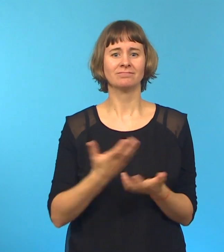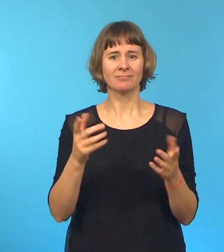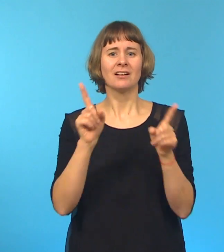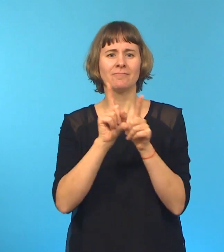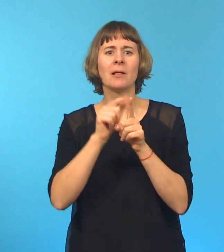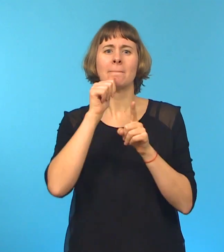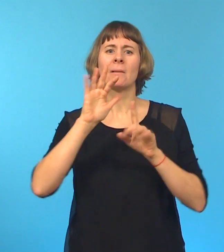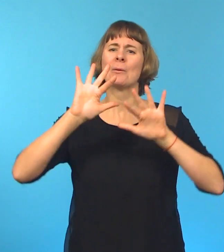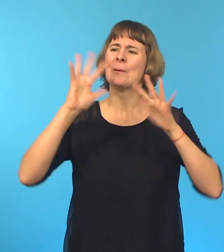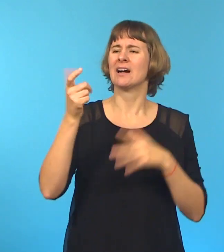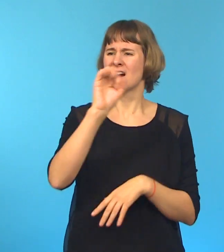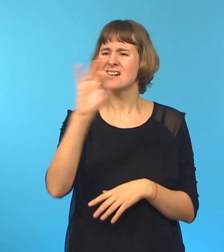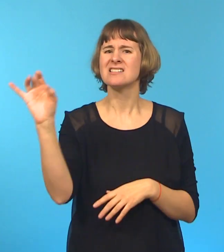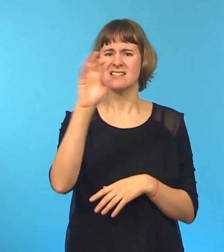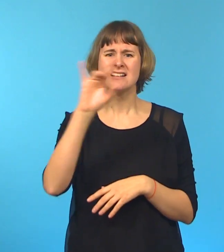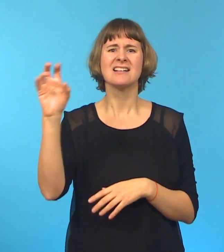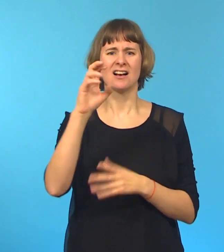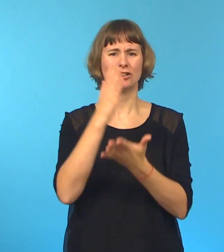Tačiau paprastai tai naudojama tik išskirtiniais atvejais